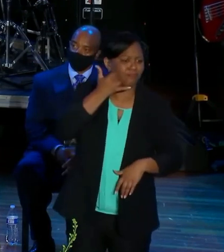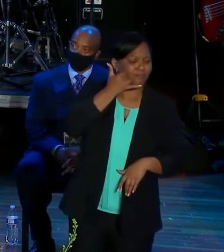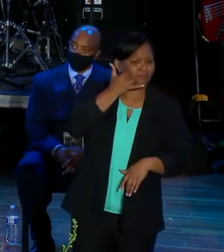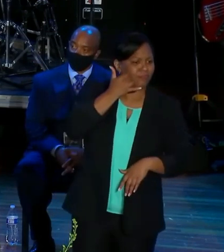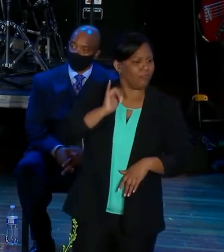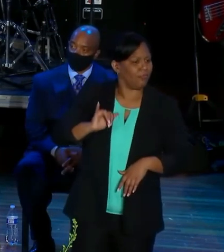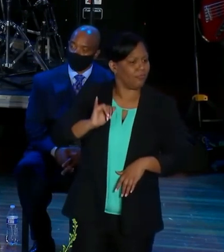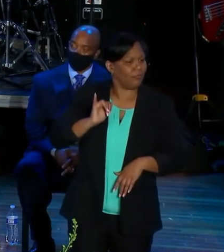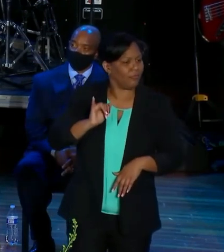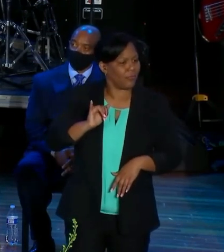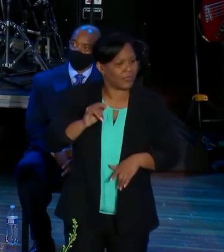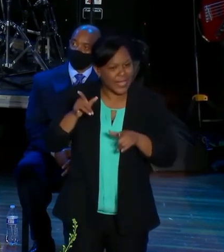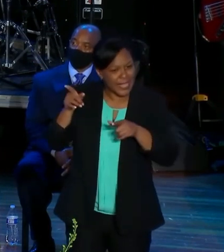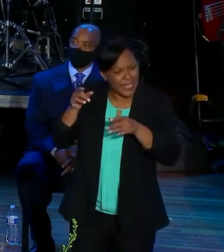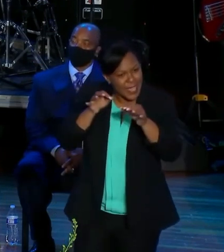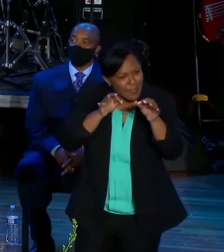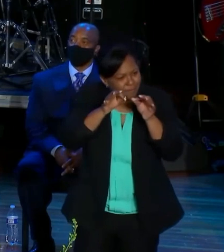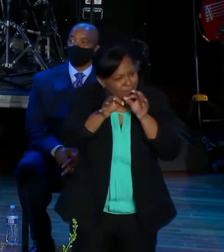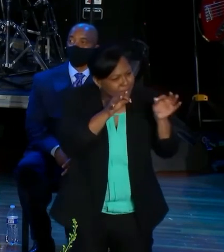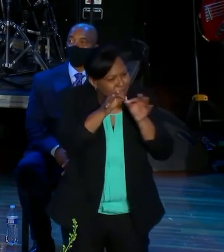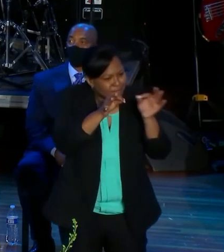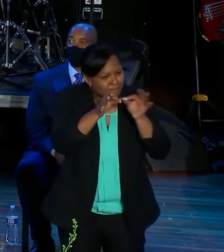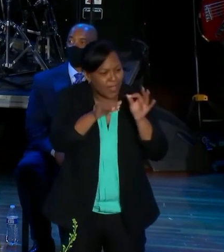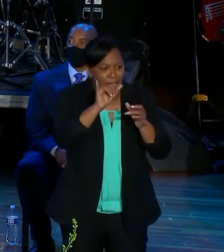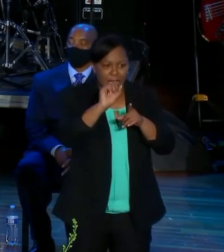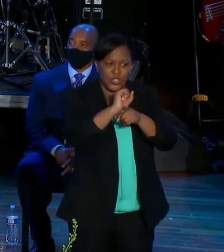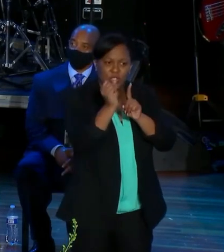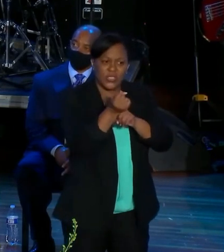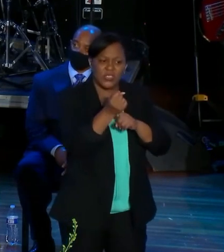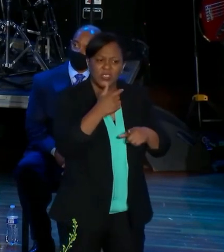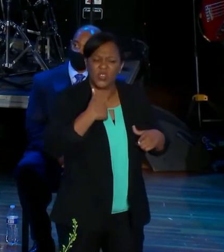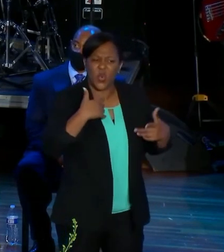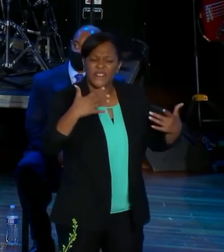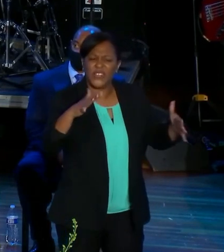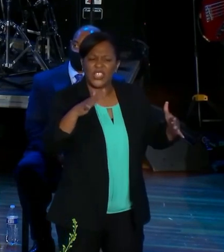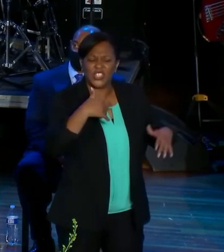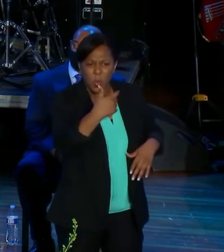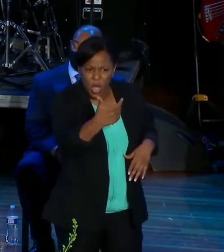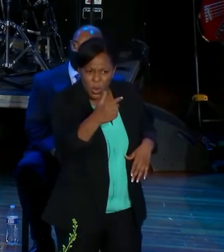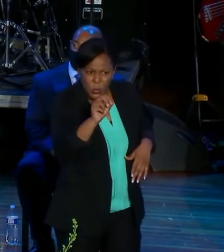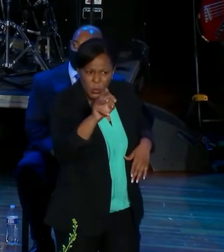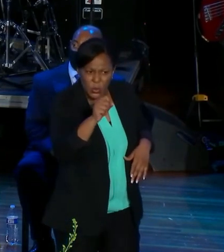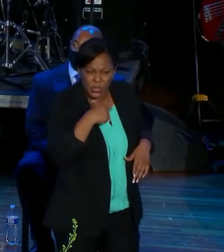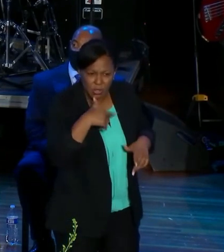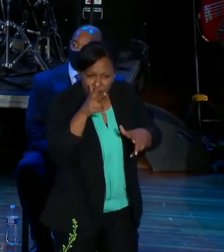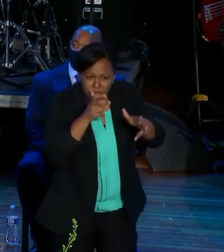Och jag hade ännu inte riktigt hört om det i media Direkt sa jag:"Låt mig veta vad du vill att jag ska göra"